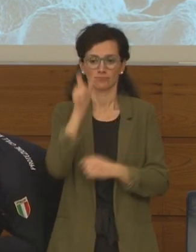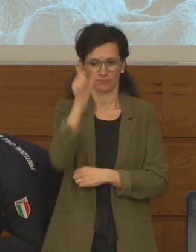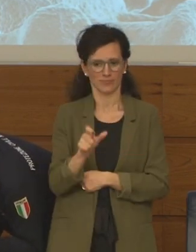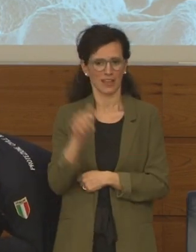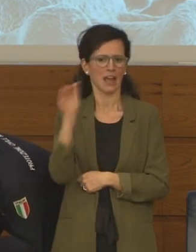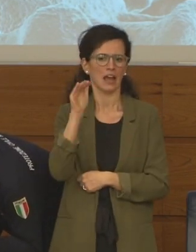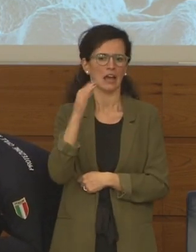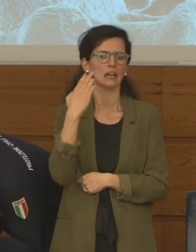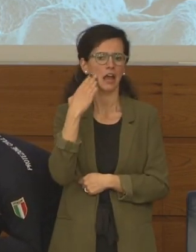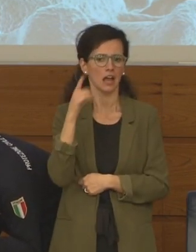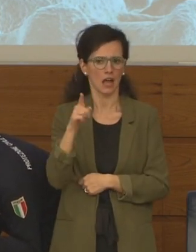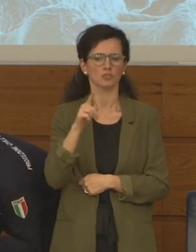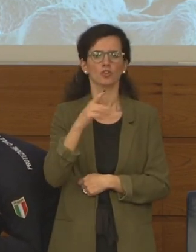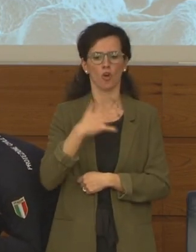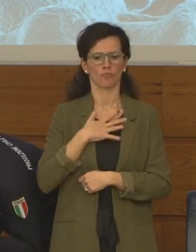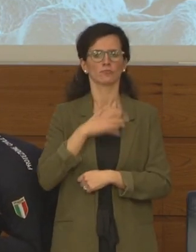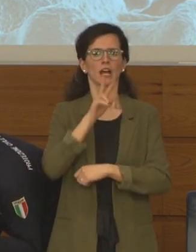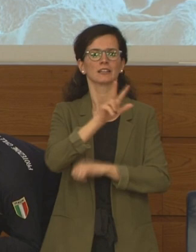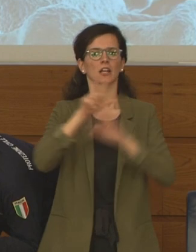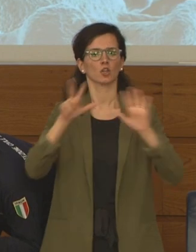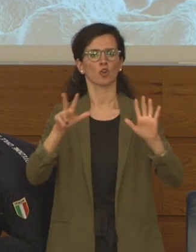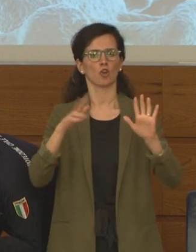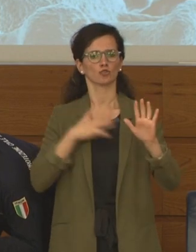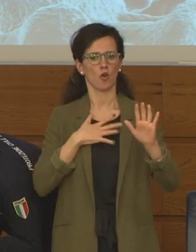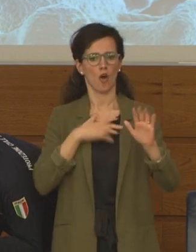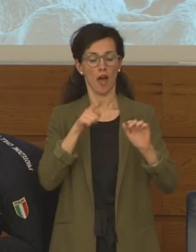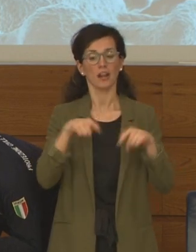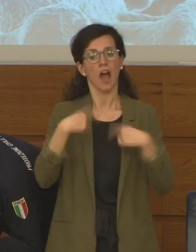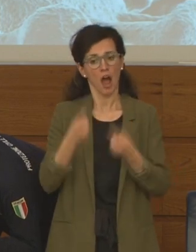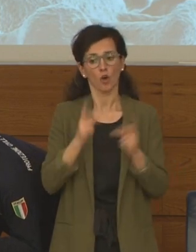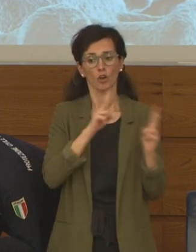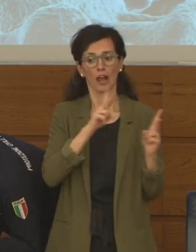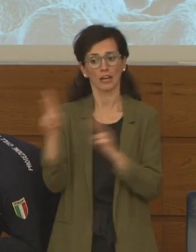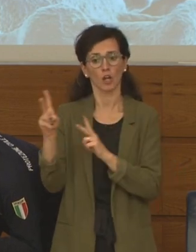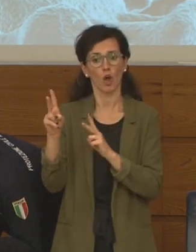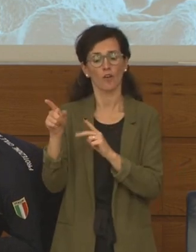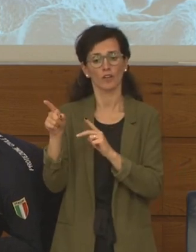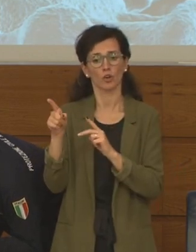di 38 anni che è ancora ricoverato in rianimazione,